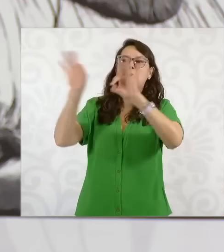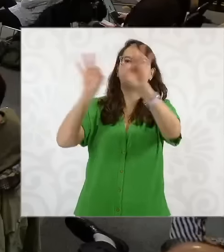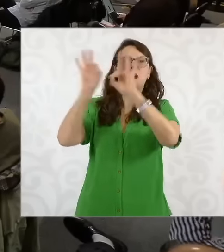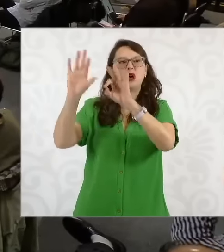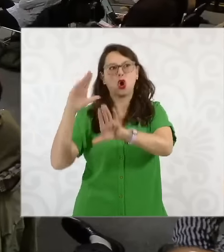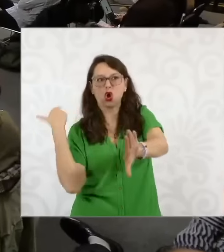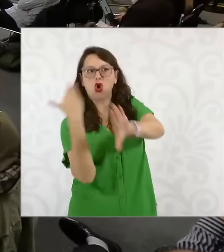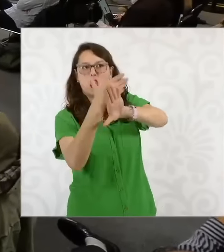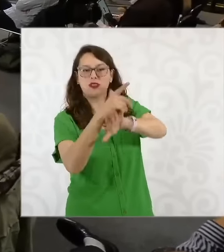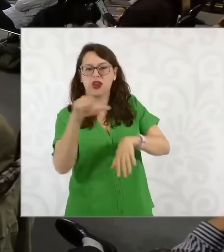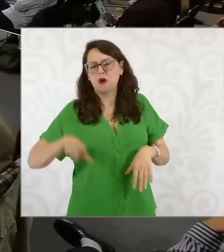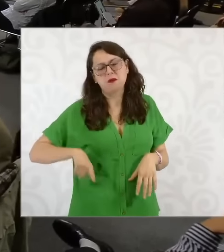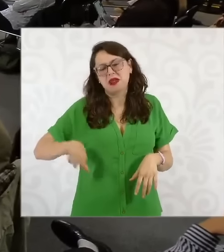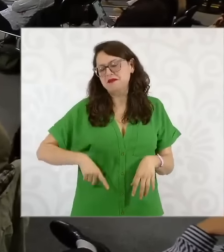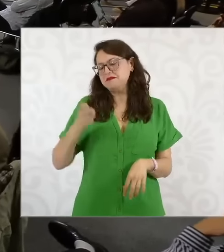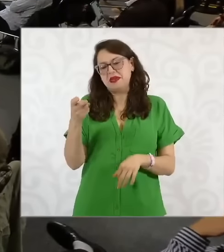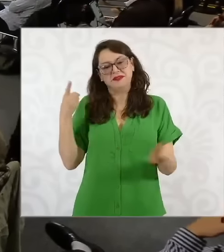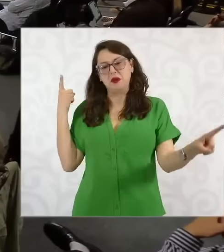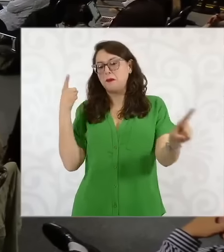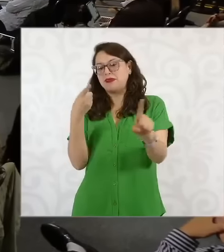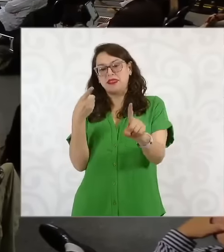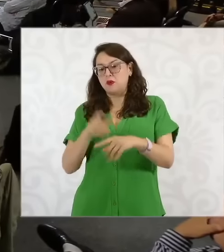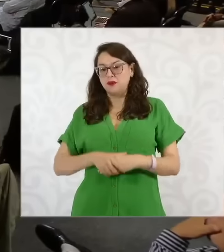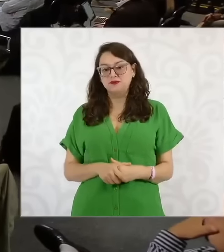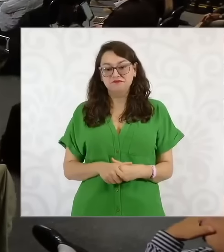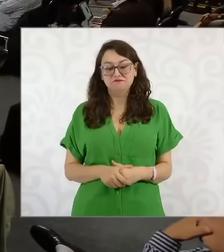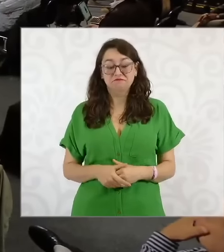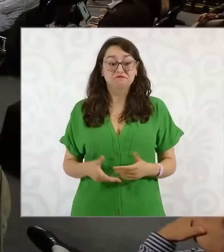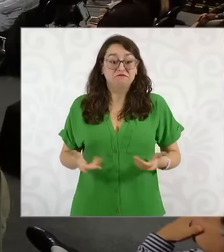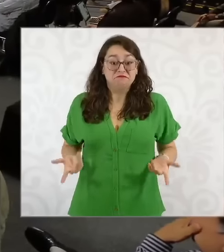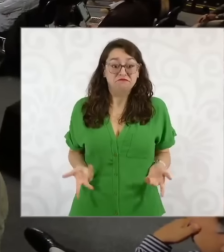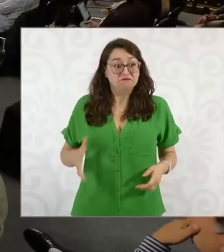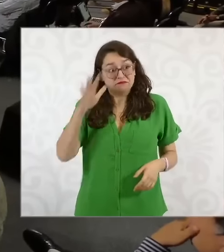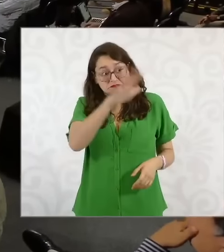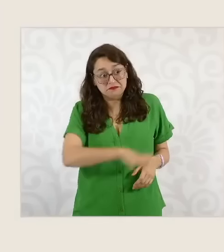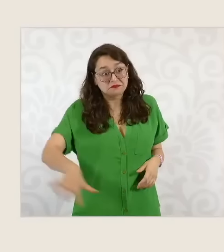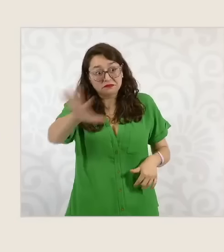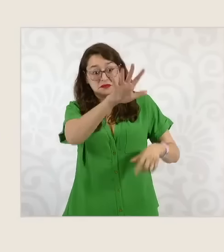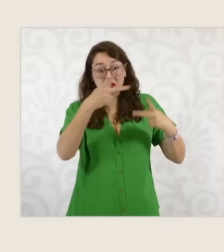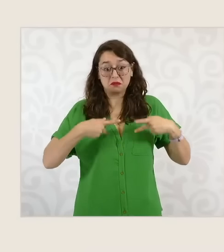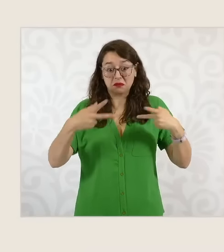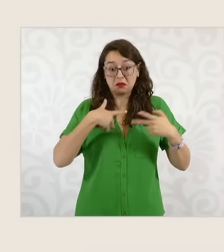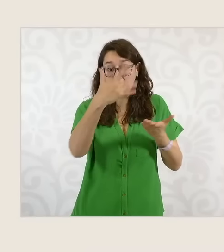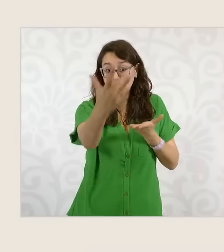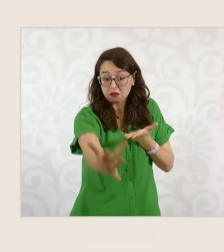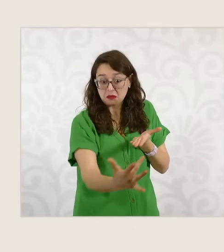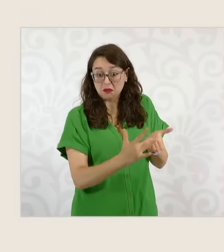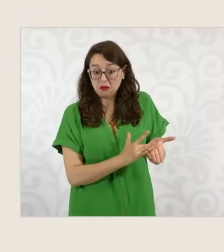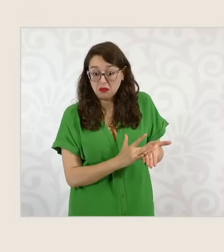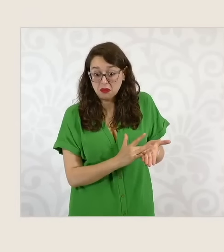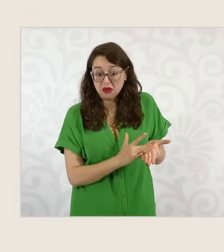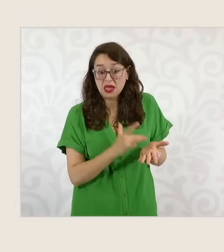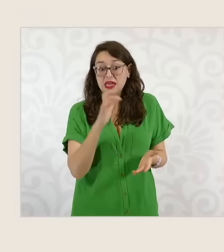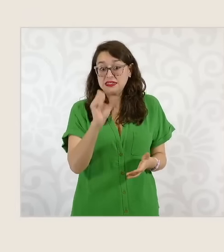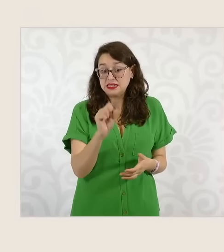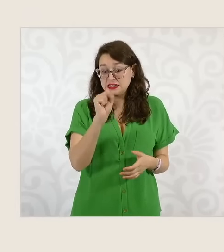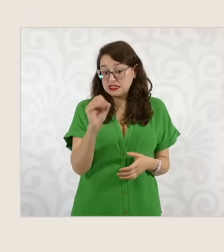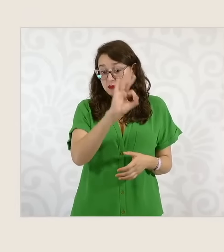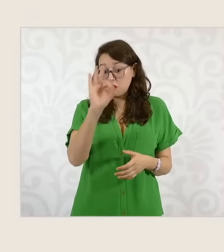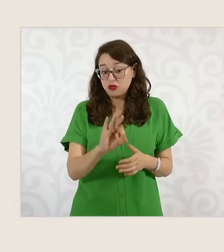Entonces, el que nos mantengamos con una aprobación mayor al 60%, vamos a decirlo así,